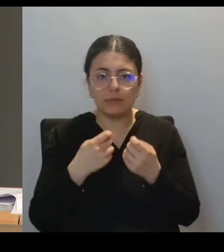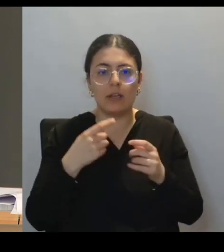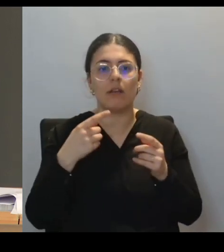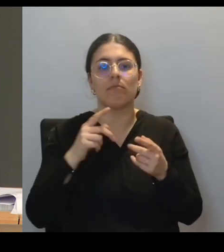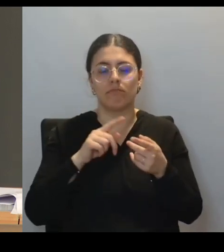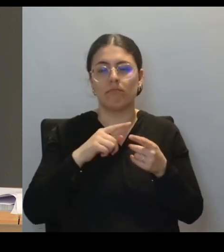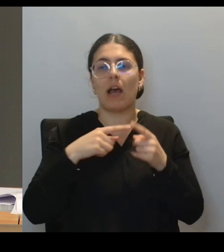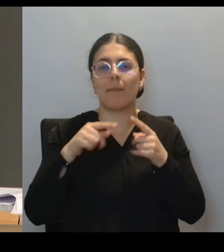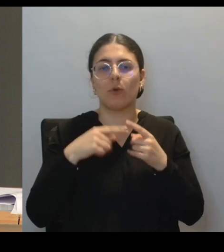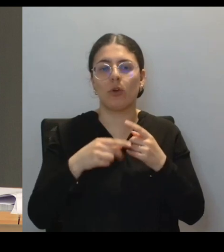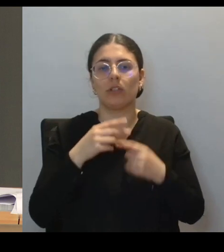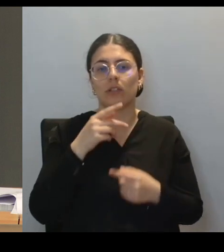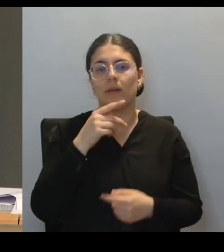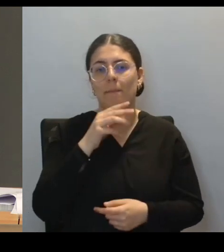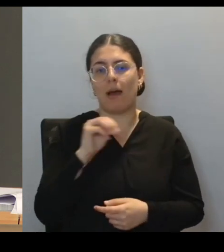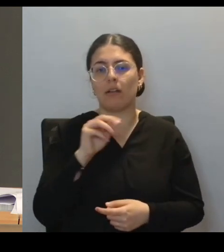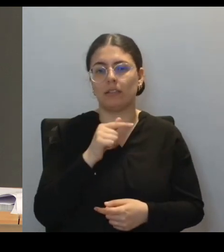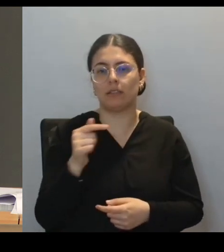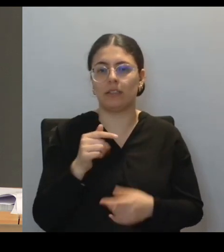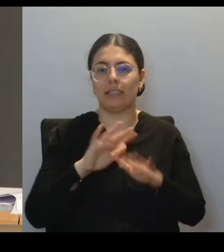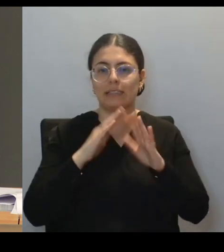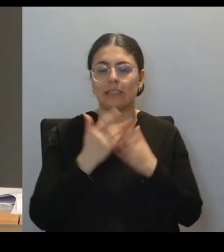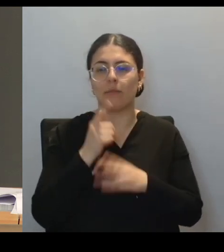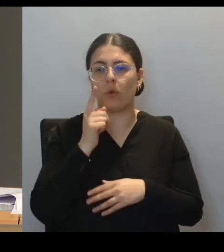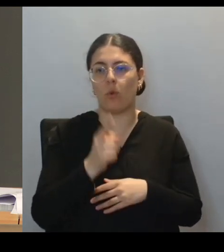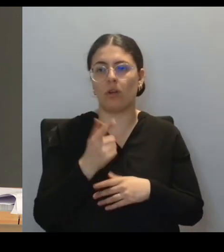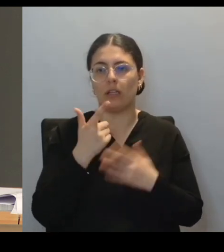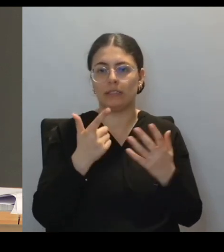137 Ungültige keine ja, 16 Nein 115 Enthaltungen